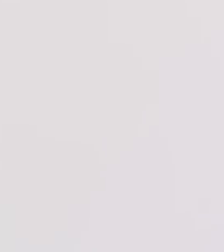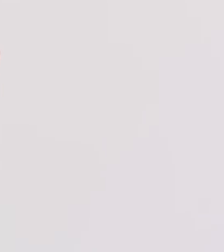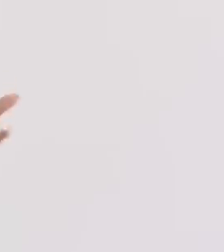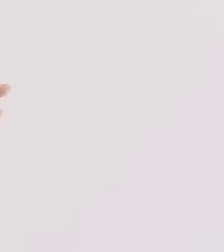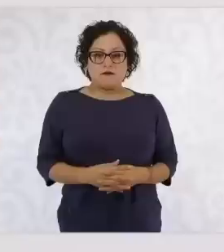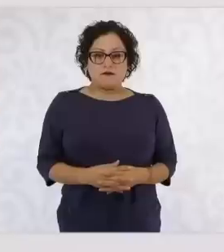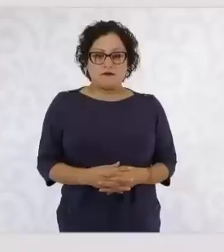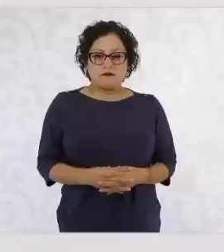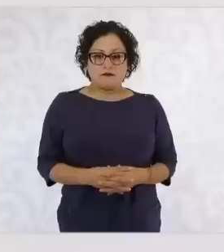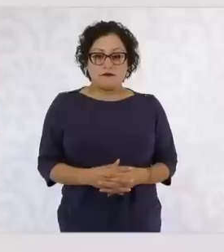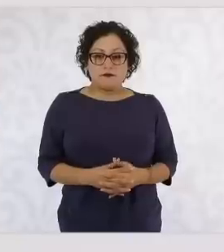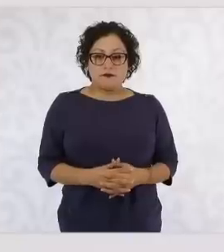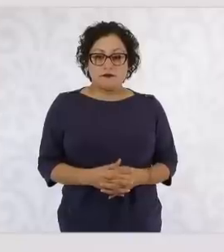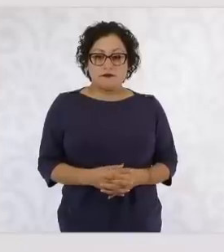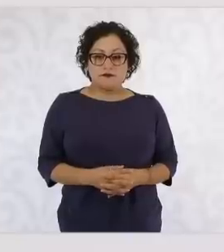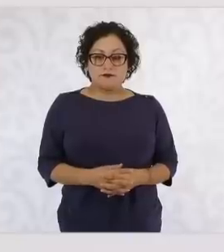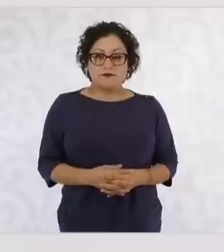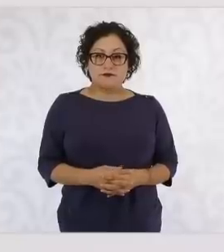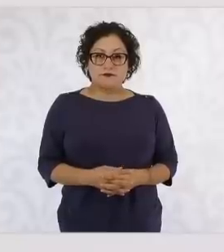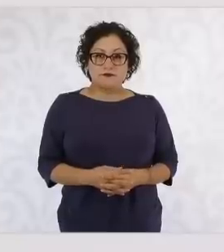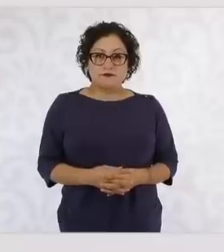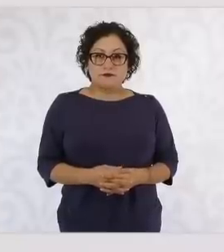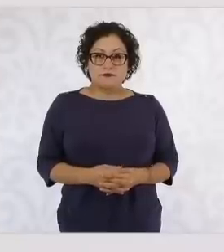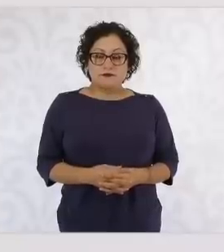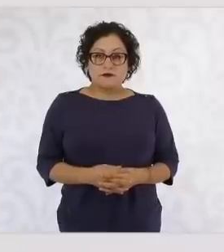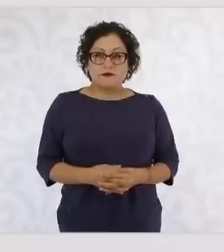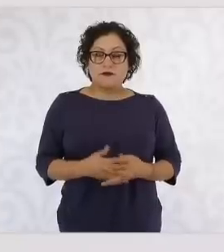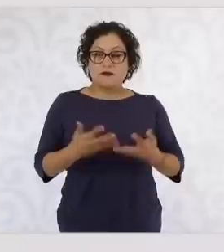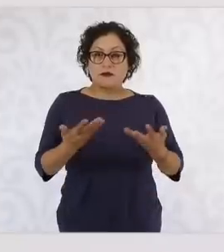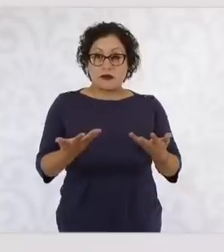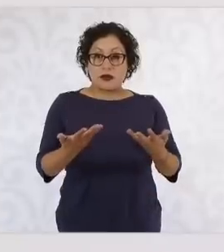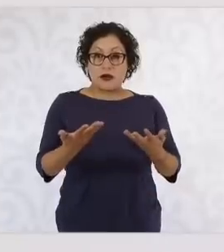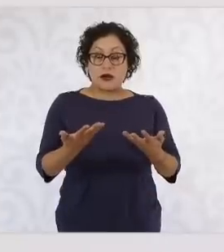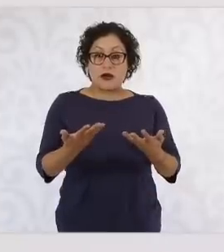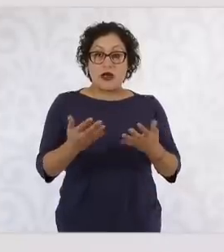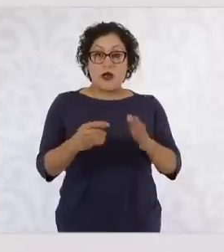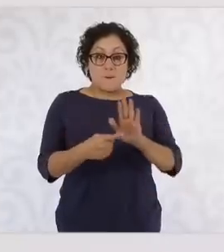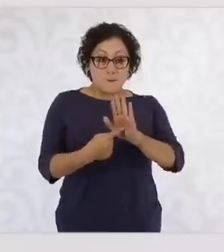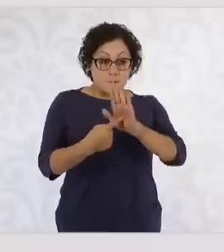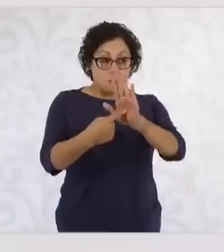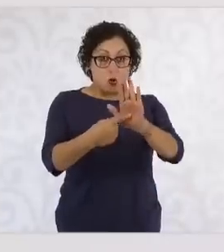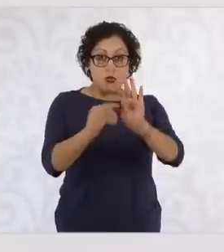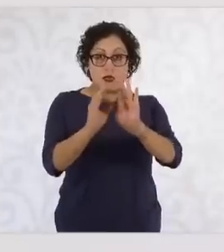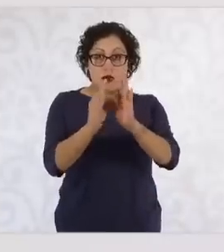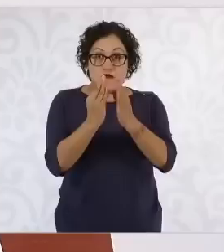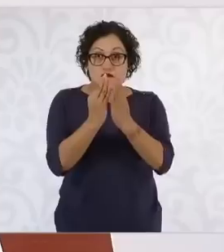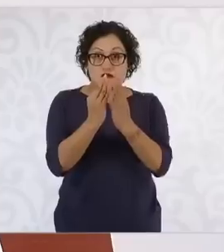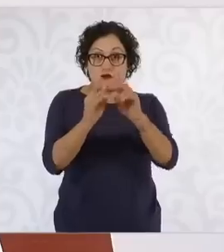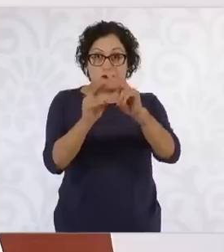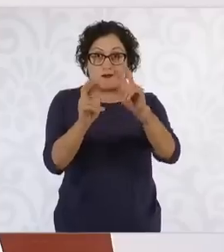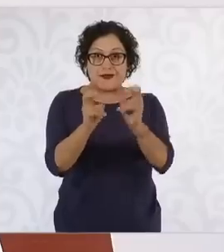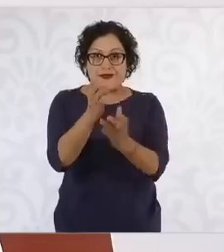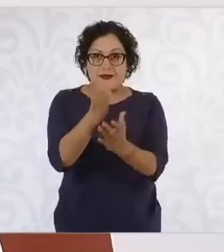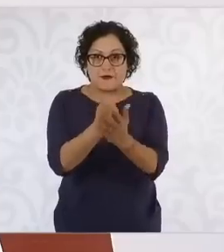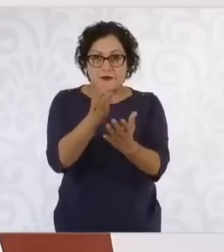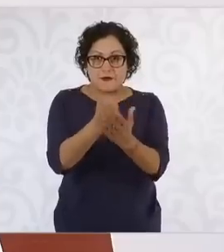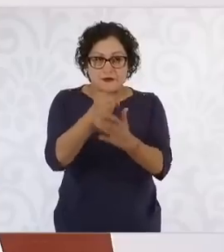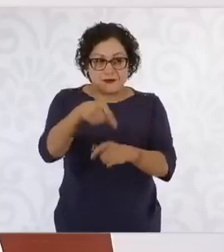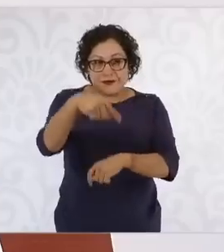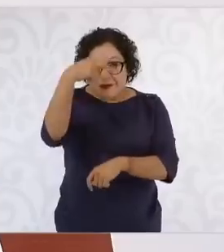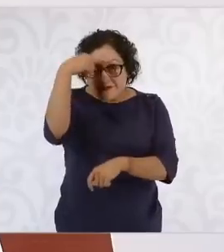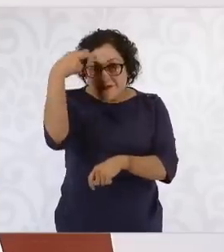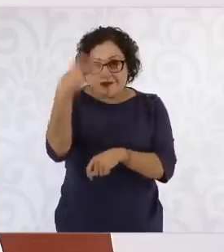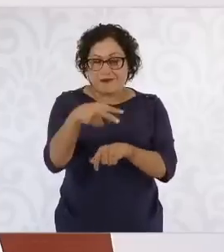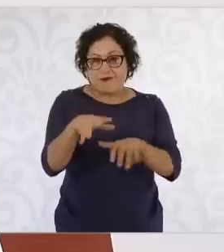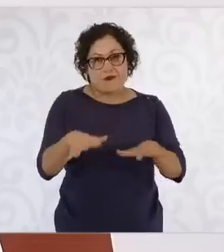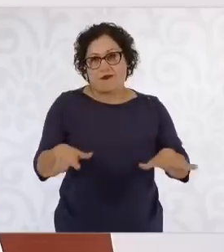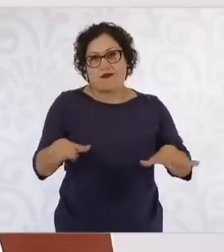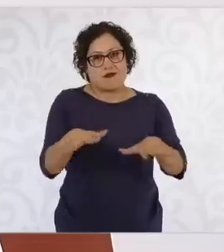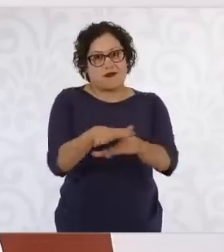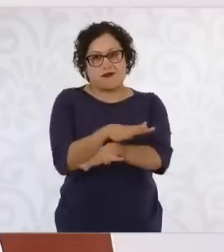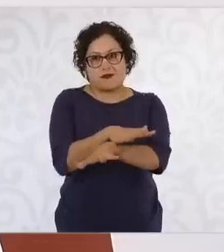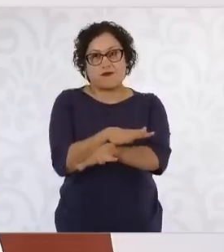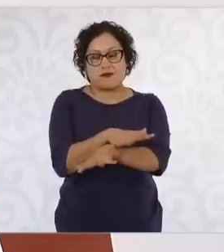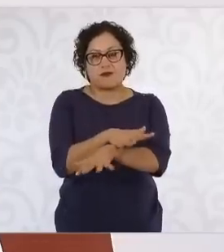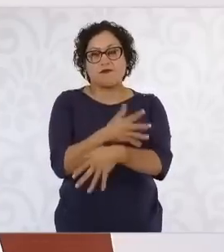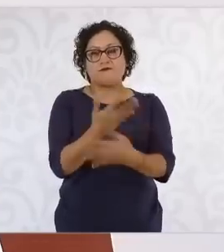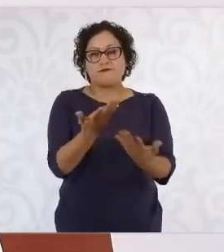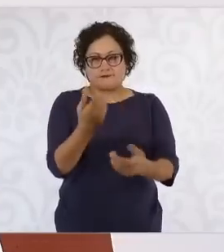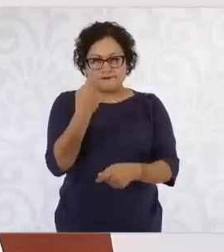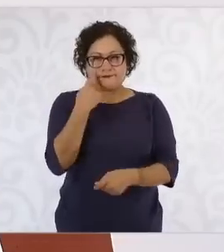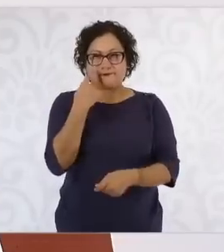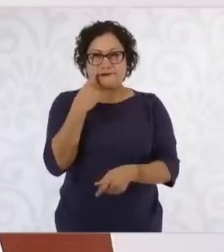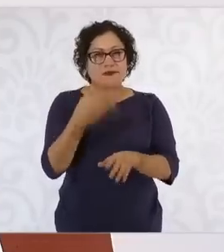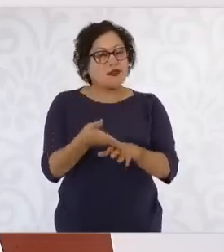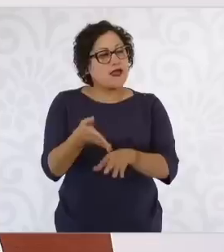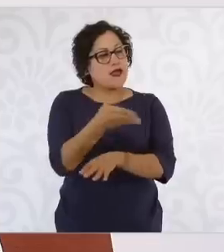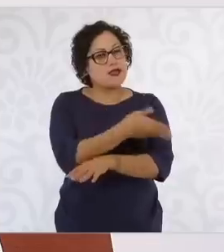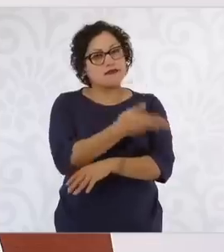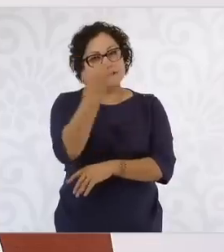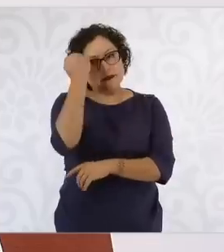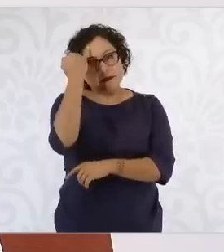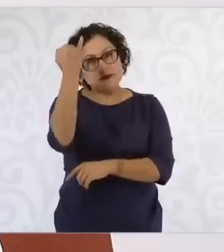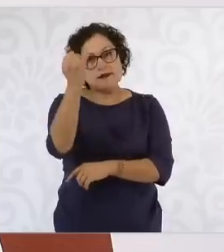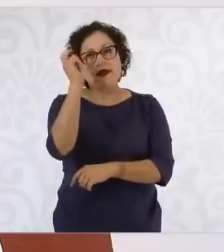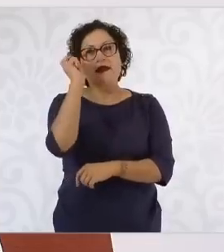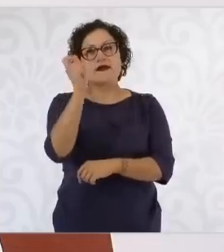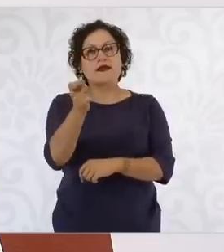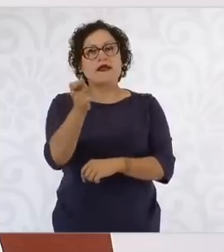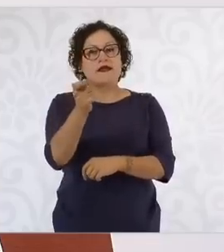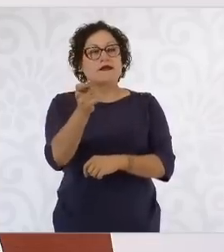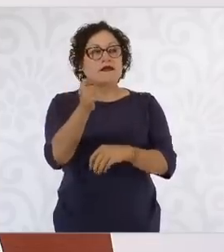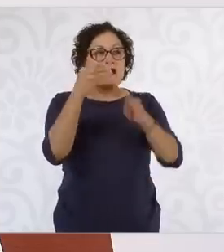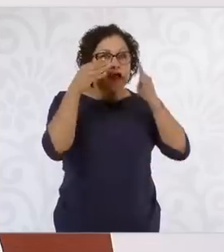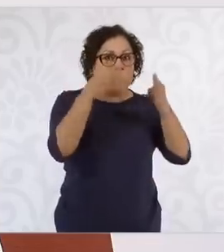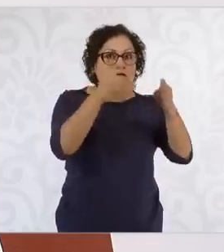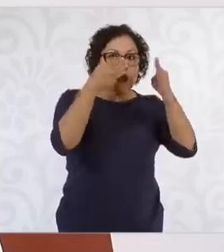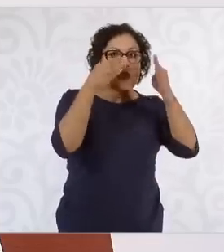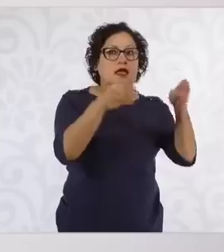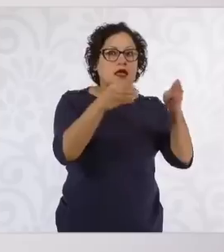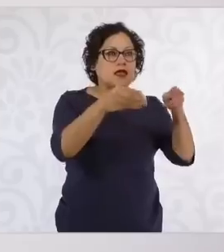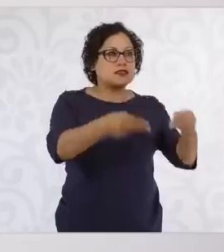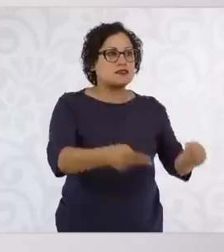económico esta idea de que todo era el mercado y nada el estado quedó